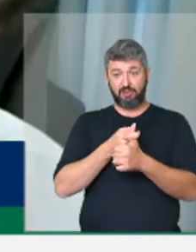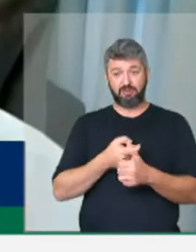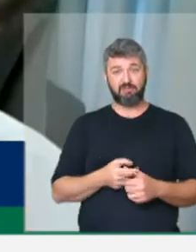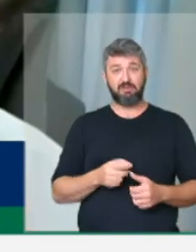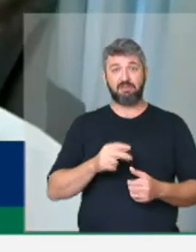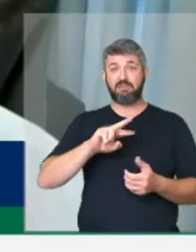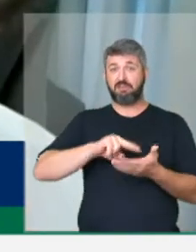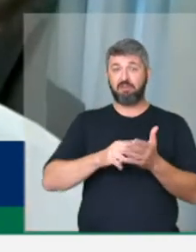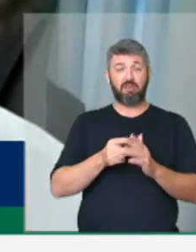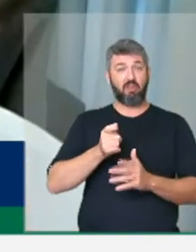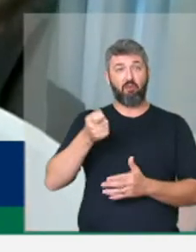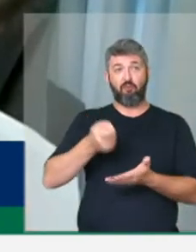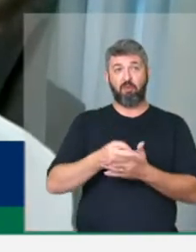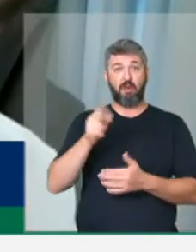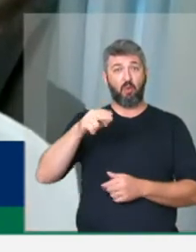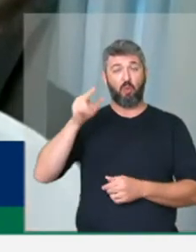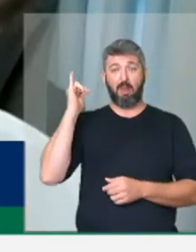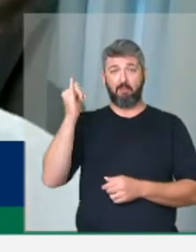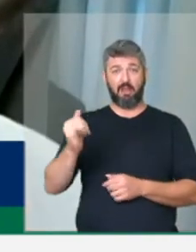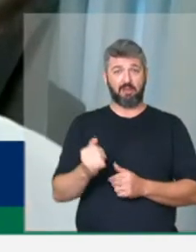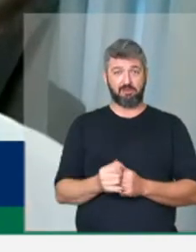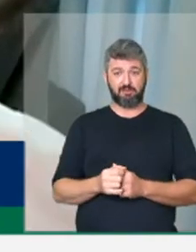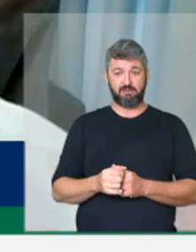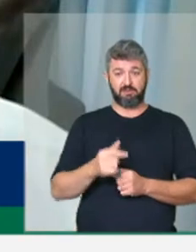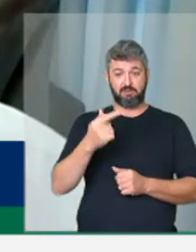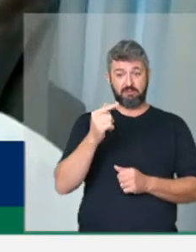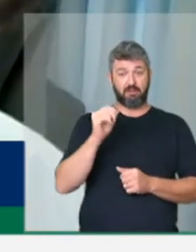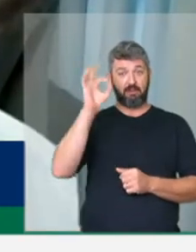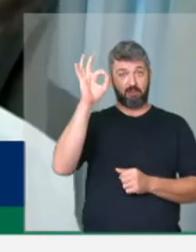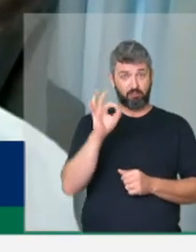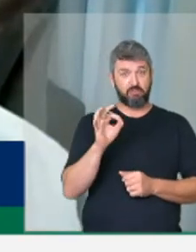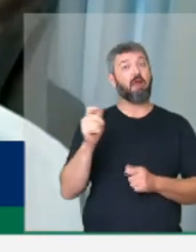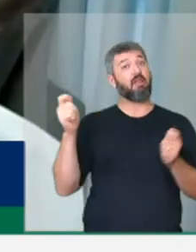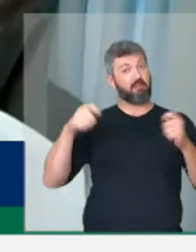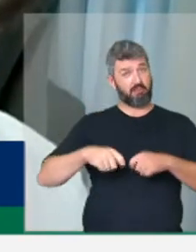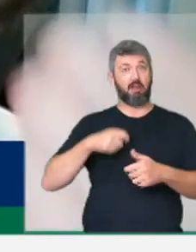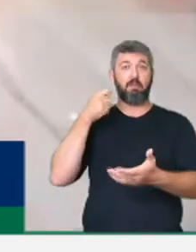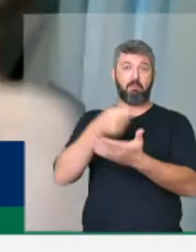QUER A TODO O MOMENTO AUXÍLIO EMERGENCIAIS DE 600 REAIS? VOCÊS TÊM NOÇÃO DE ONDE SAI ESSE DINHEIRO? DE